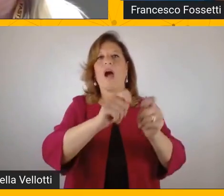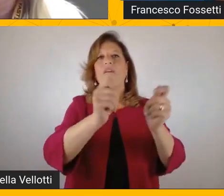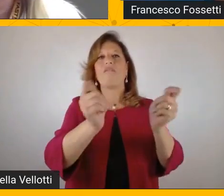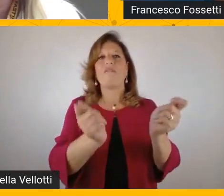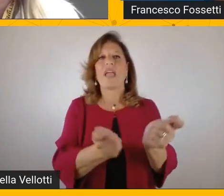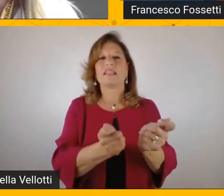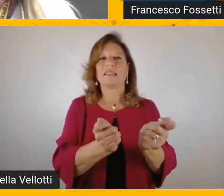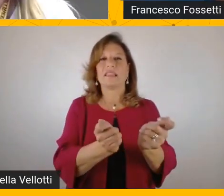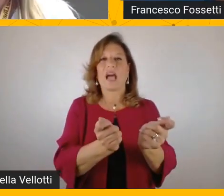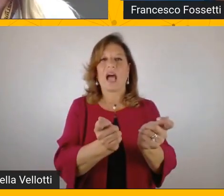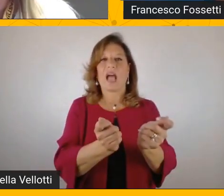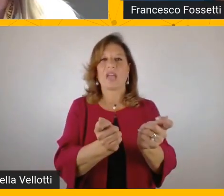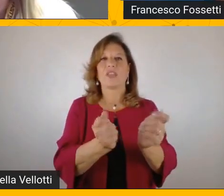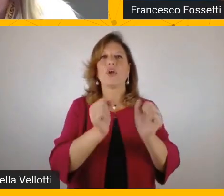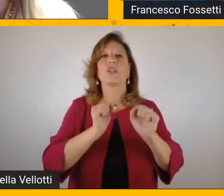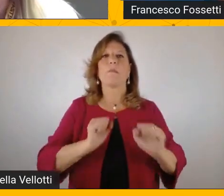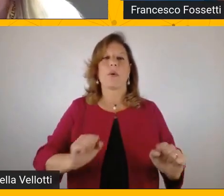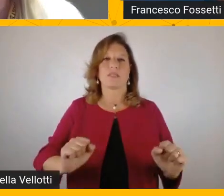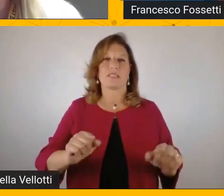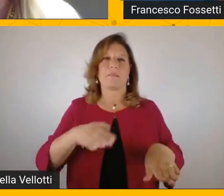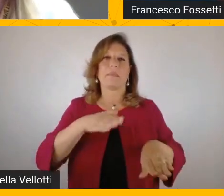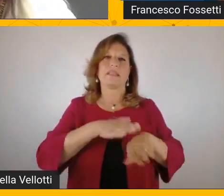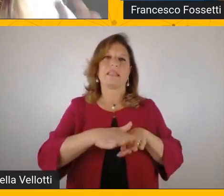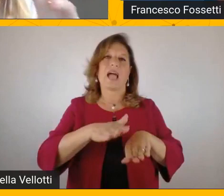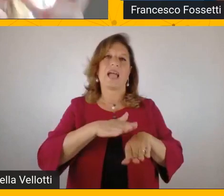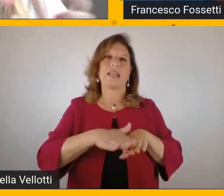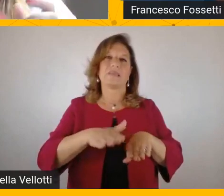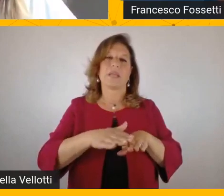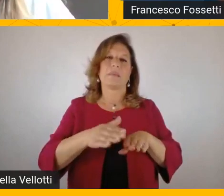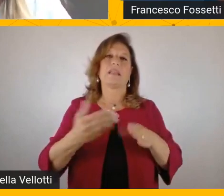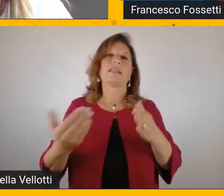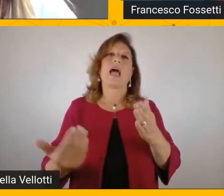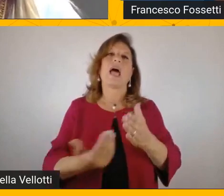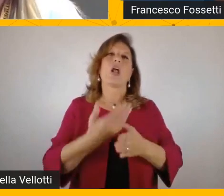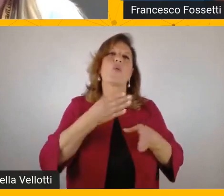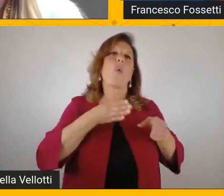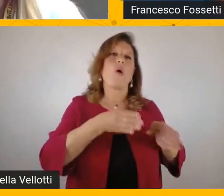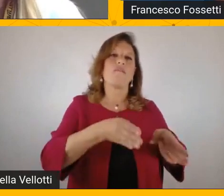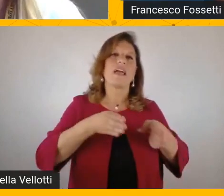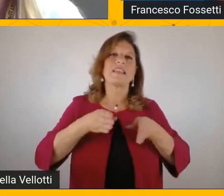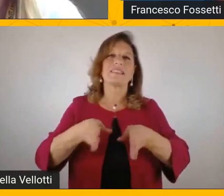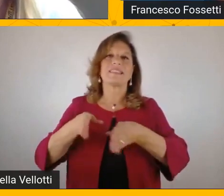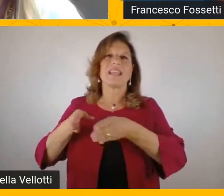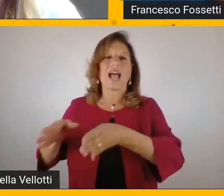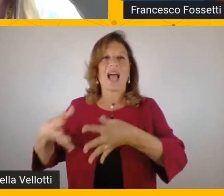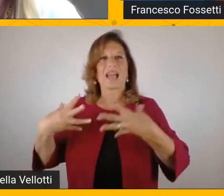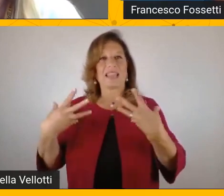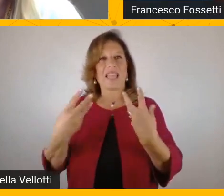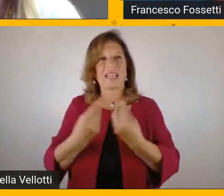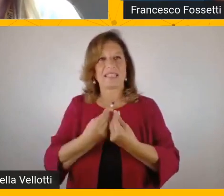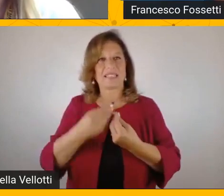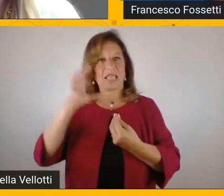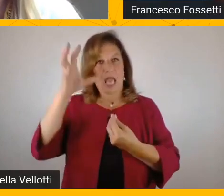ventaglio di possibilità maggiore, quindi sperimentare